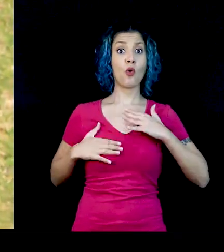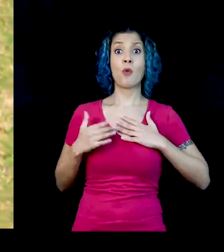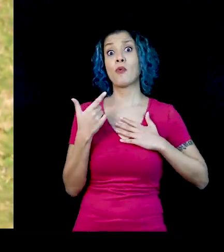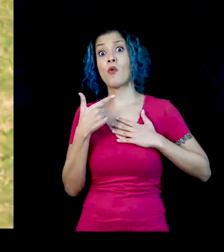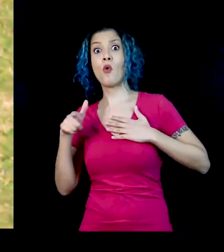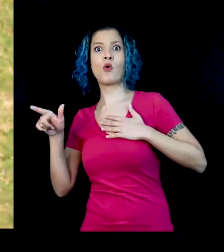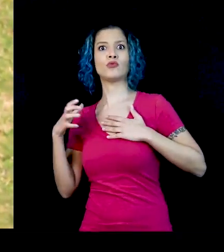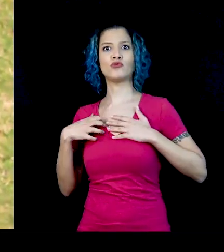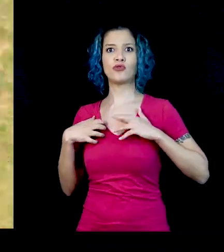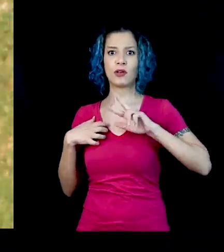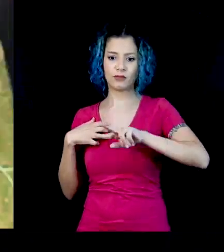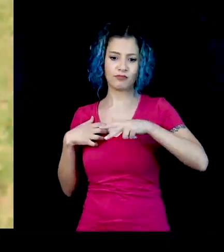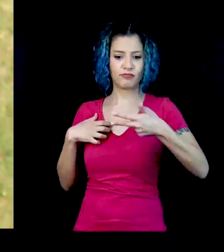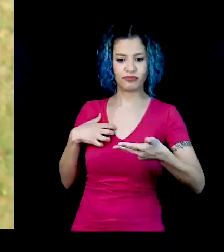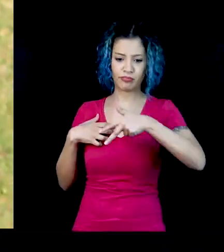e começar tudo de novo.